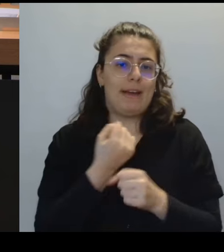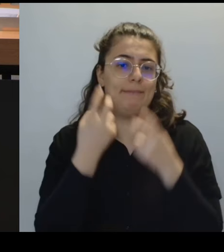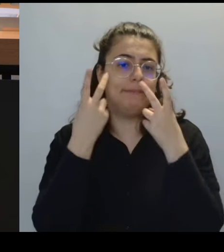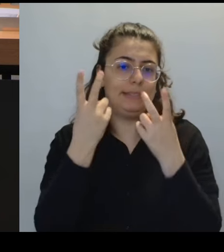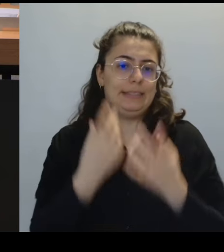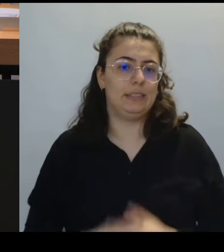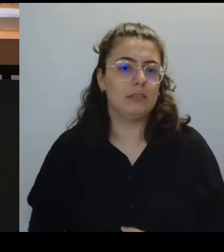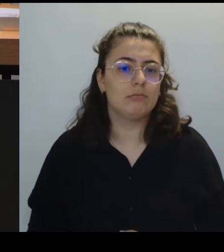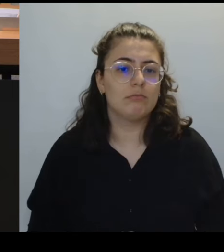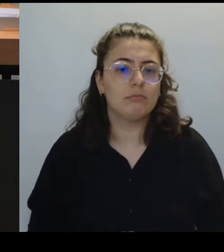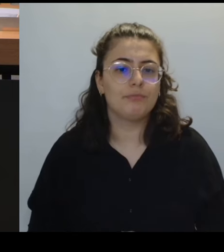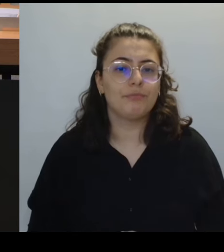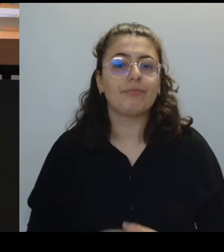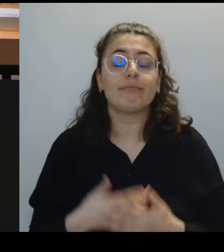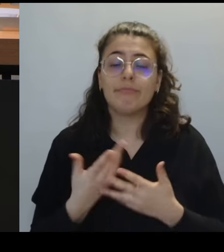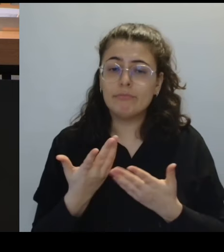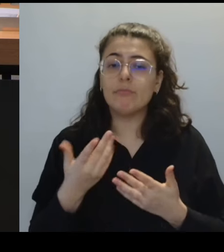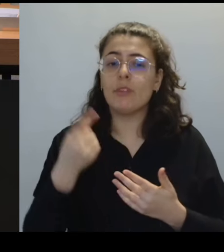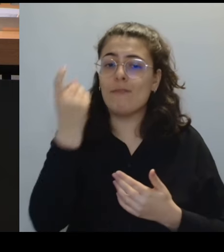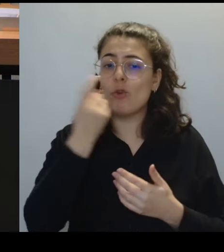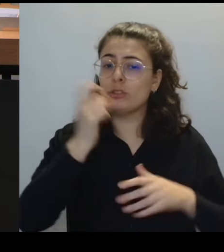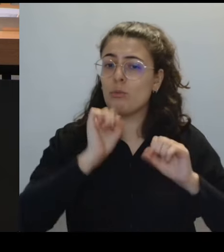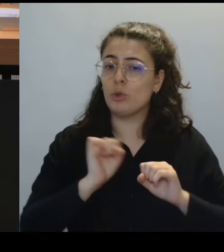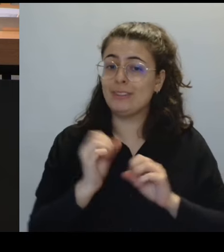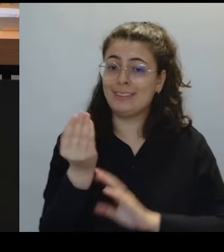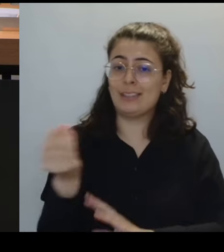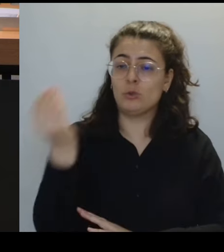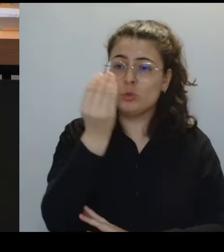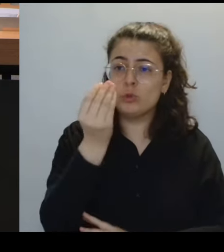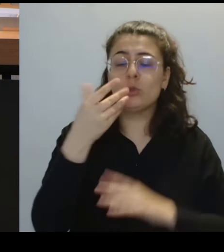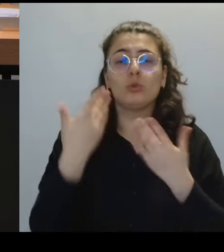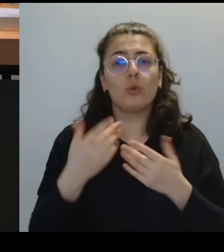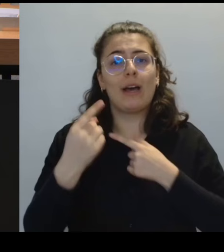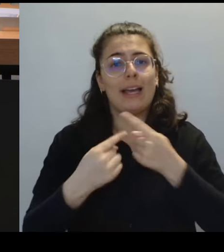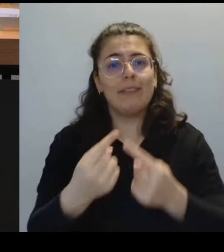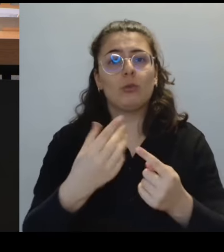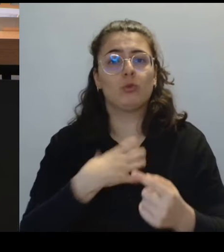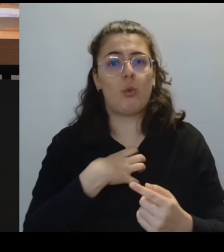es gelingen, gesundheitliche Entwicklungsprobleme früh zu erkennen und Fördermöglichkeiten zu